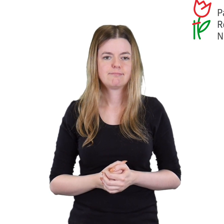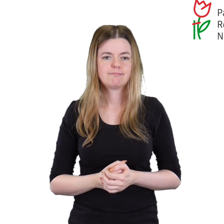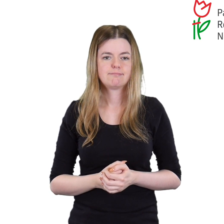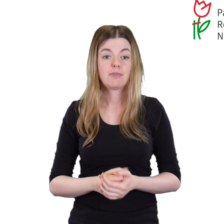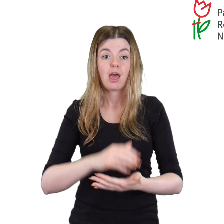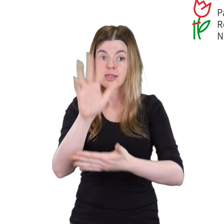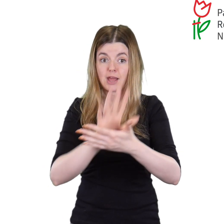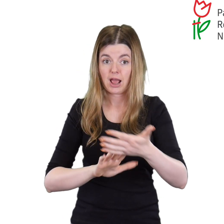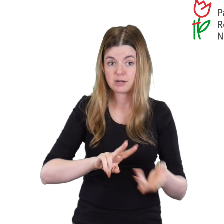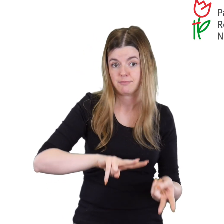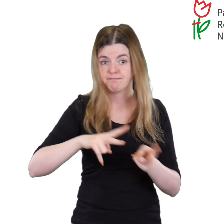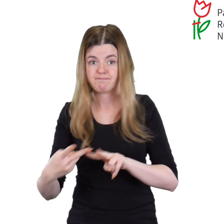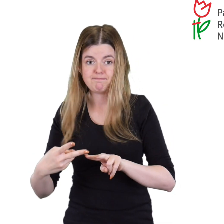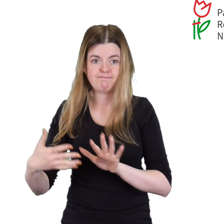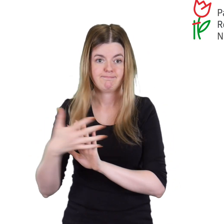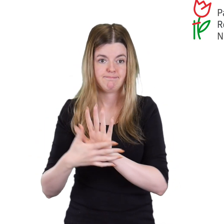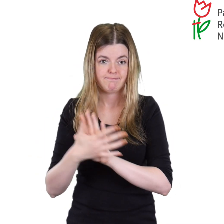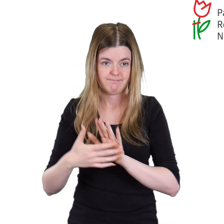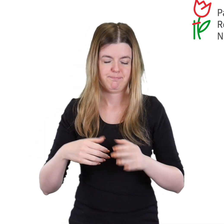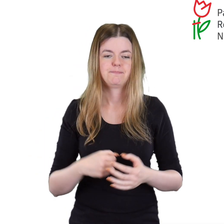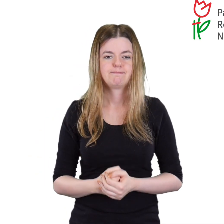Treści w języku migowym